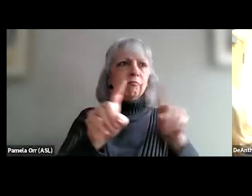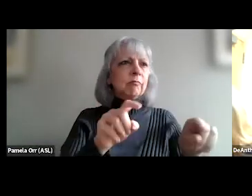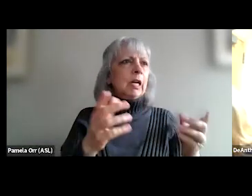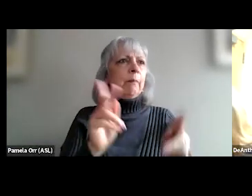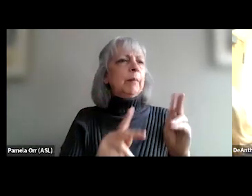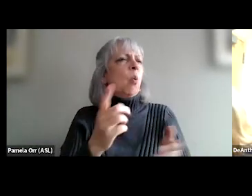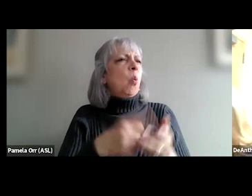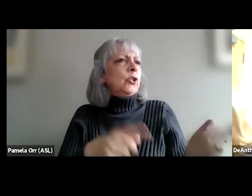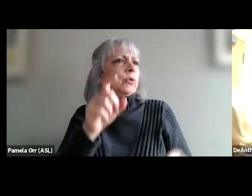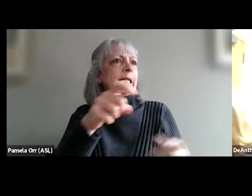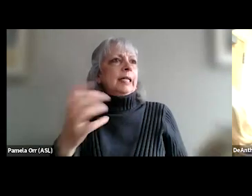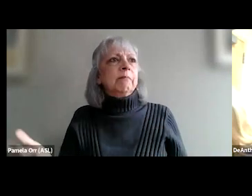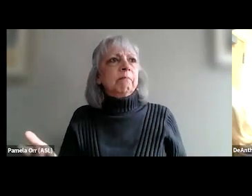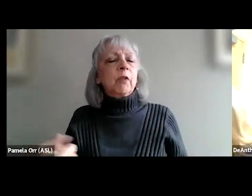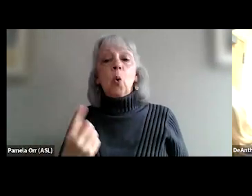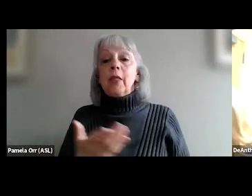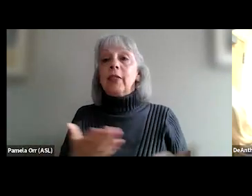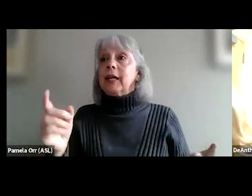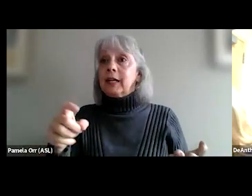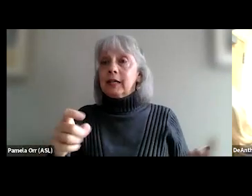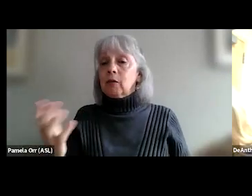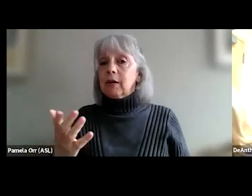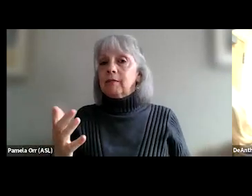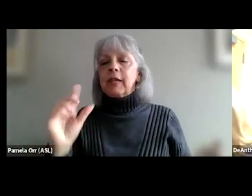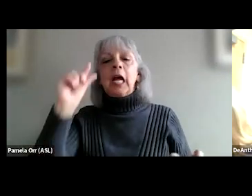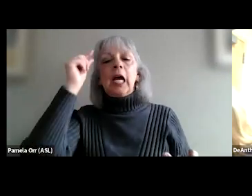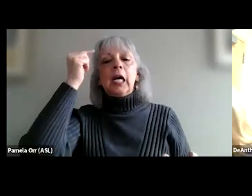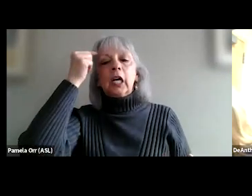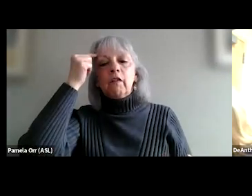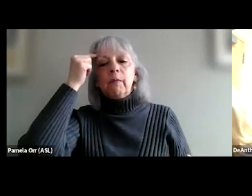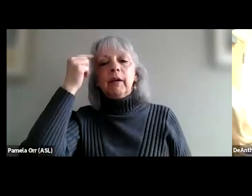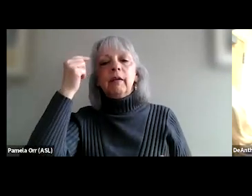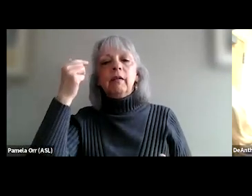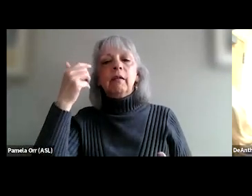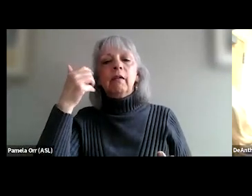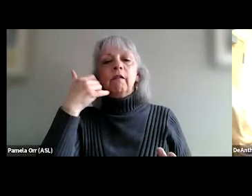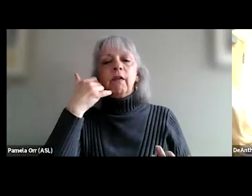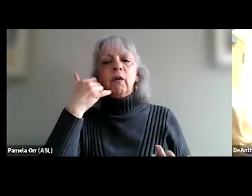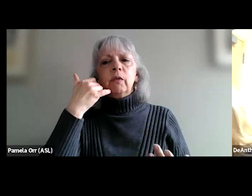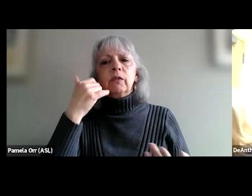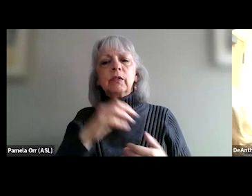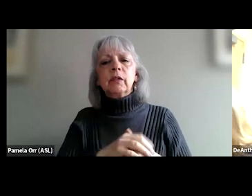y lo que más necesitaban eran teléfonos del gobierno. Mucha gente no piensa